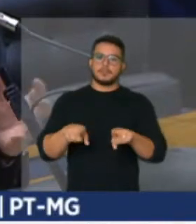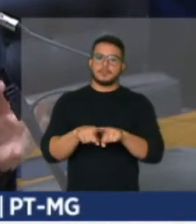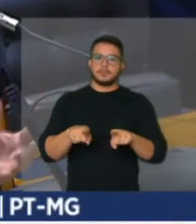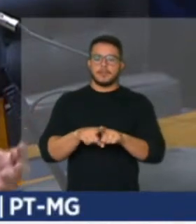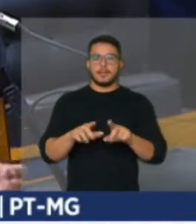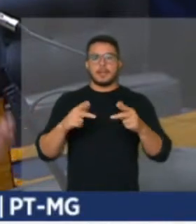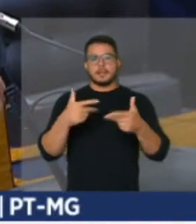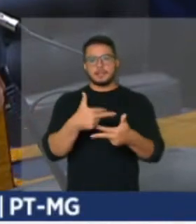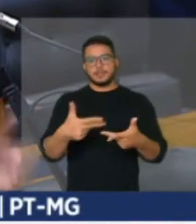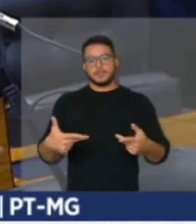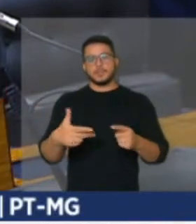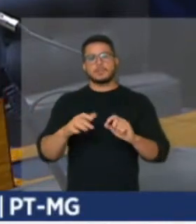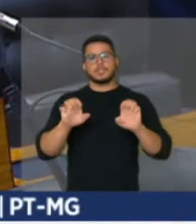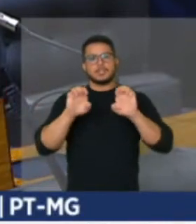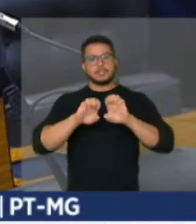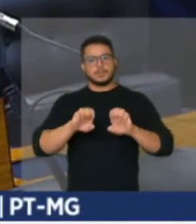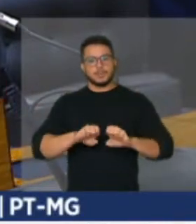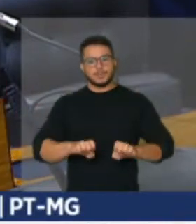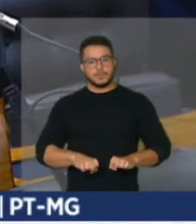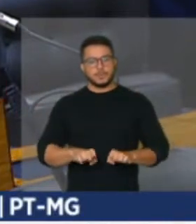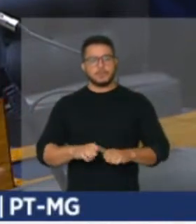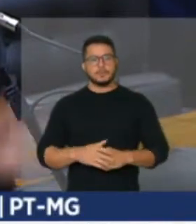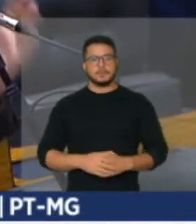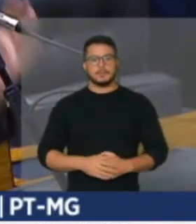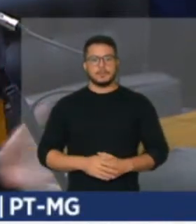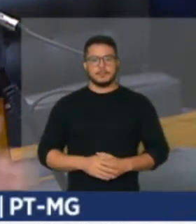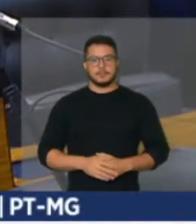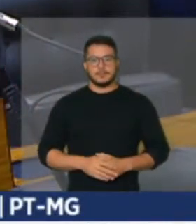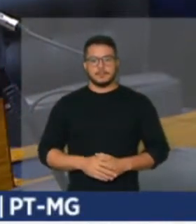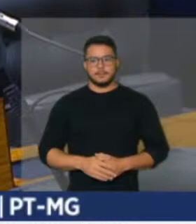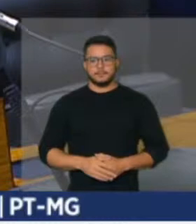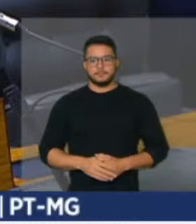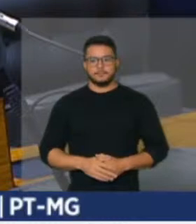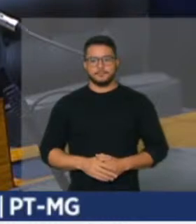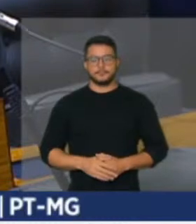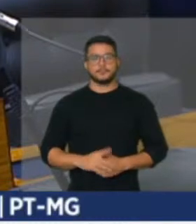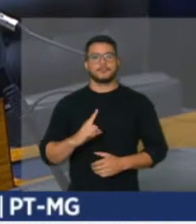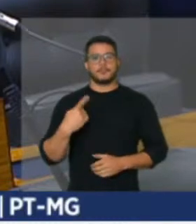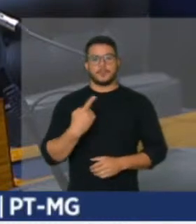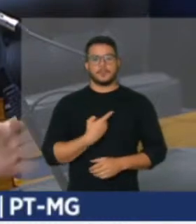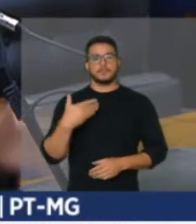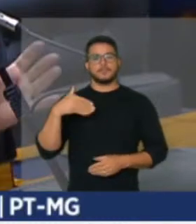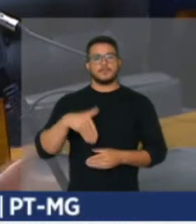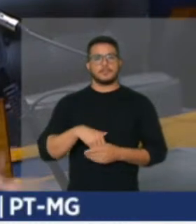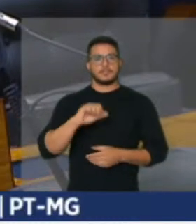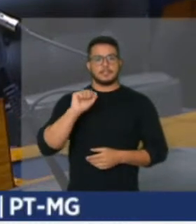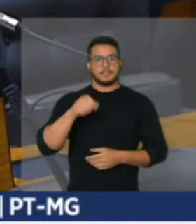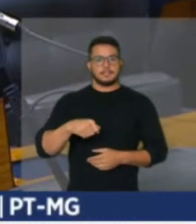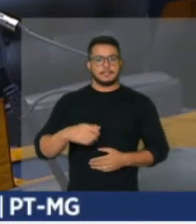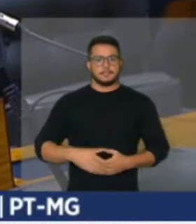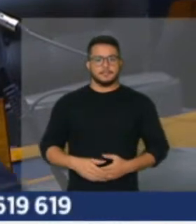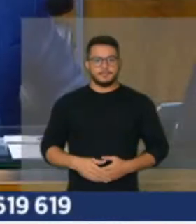ENTÃO, NOSSA BANCADA DO PARTIDO DOS TRABALHADORES ORIENTA SIM, PRESIDENTE. -- [PRESIDENTE]: COMO ORIENTA... O DEPUTADO BOSCO. -- [DEPUTADO]: